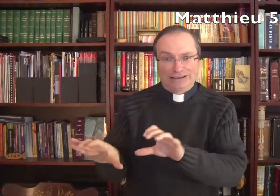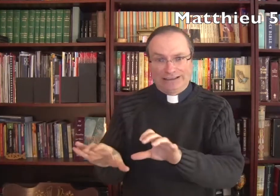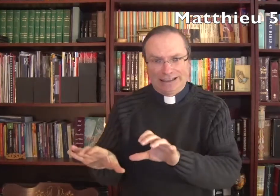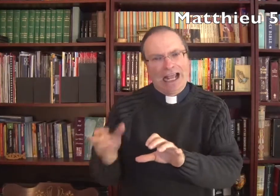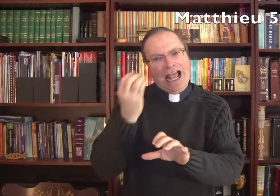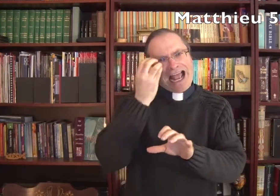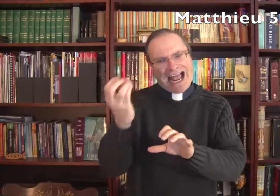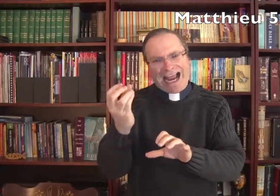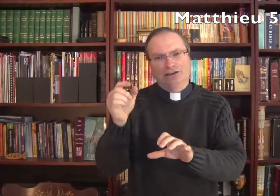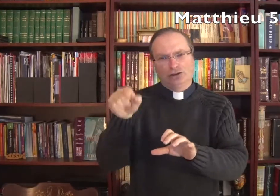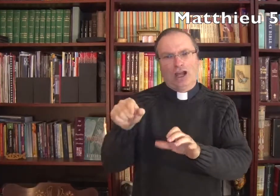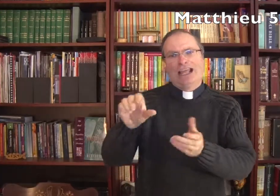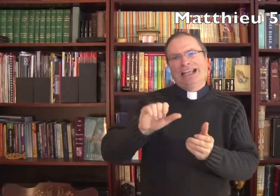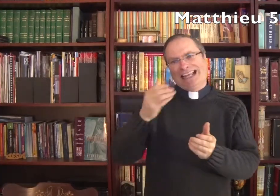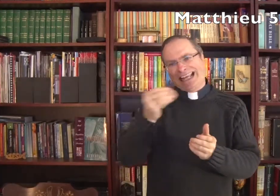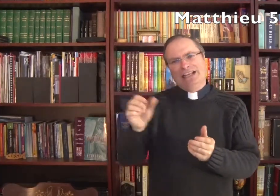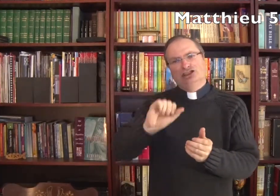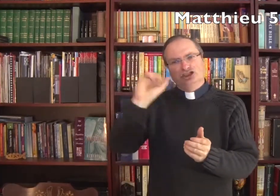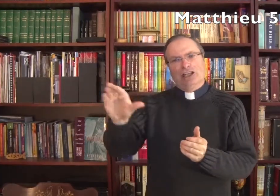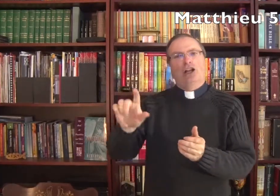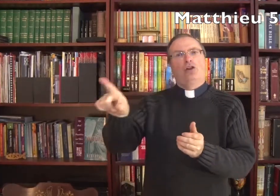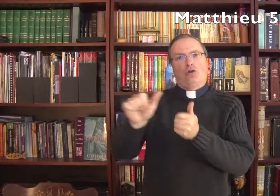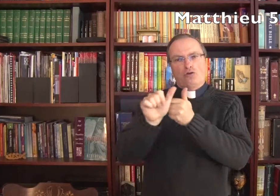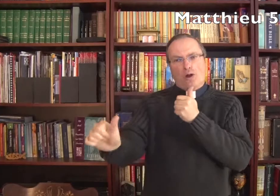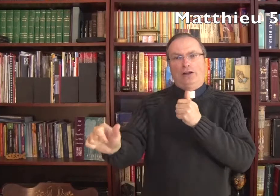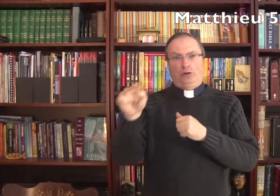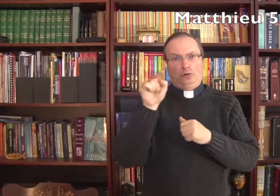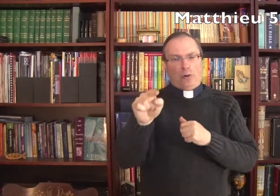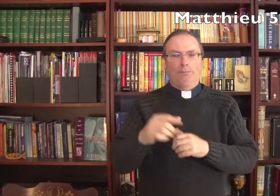arrache-le et jette-le loin de toi,